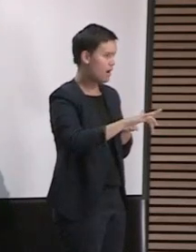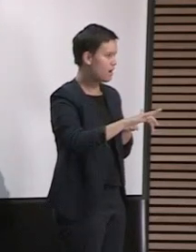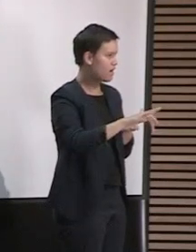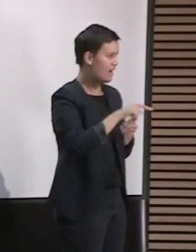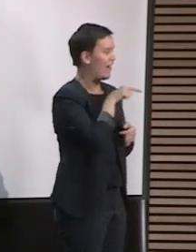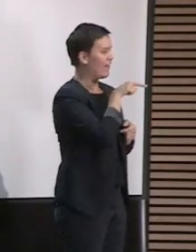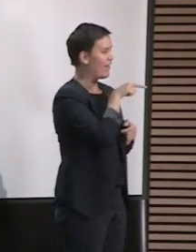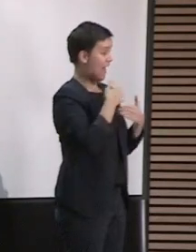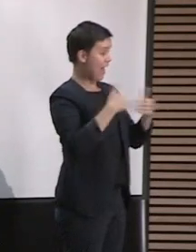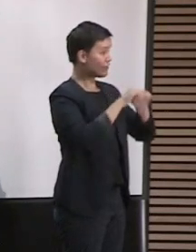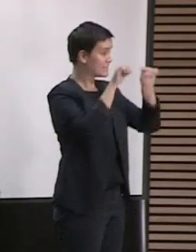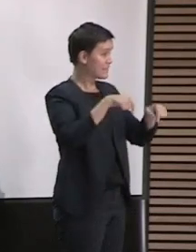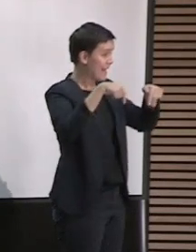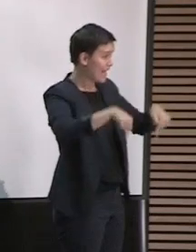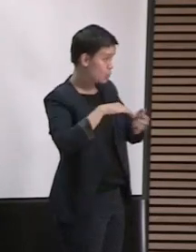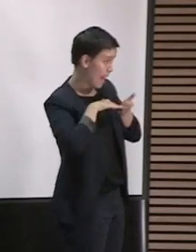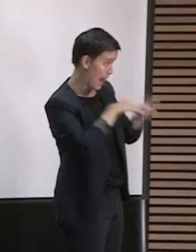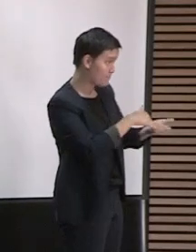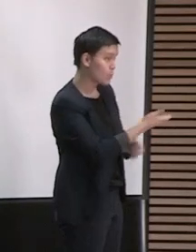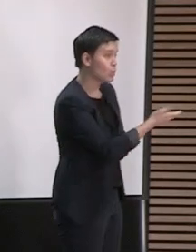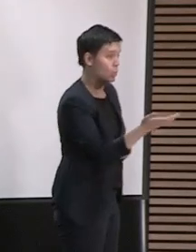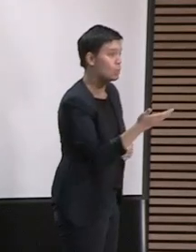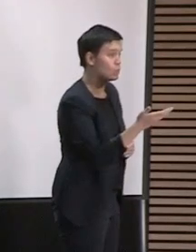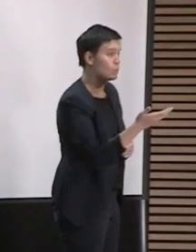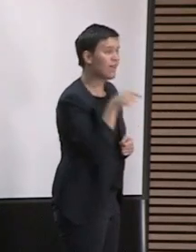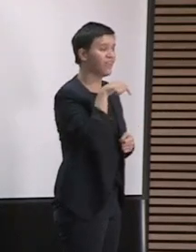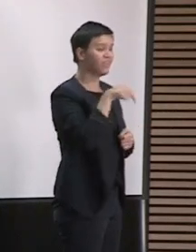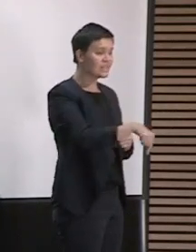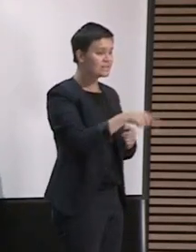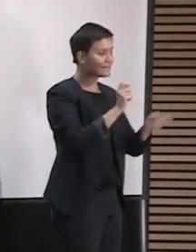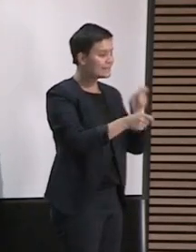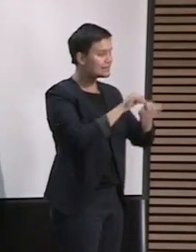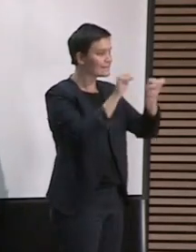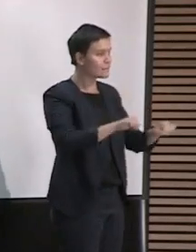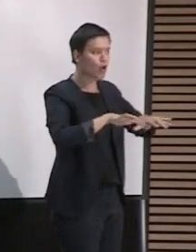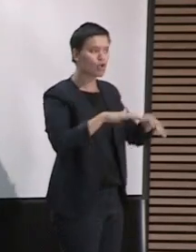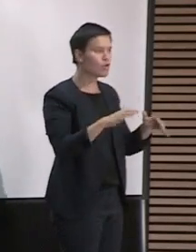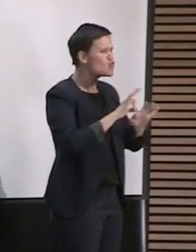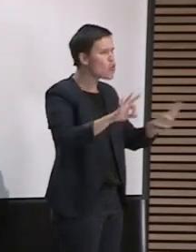hoki e koe whakawhirinaki ki te punaha hauora. He tohunga ngaio enei. He maha nga wa mo nga